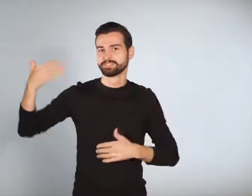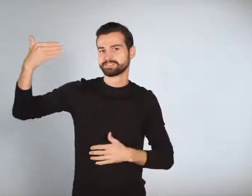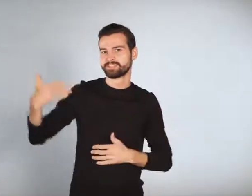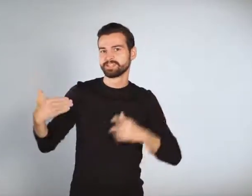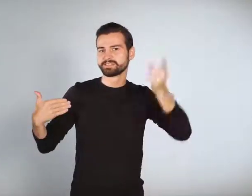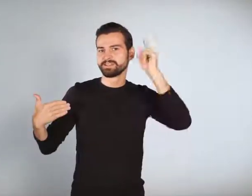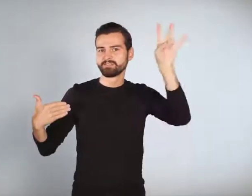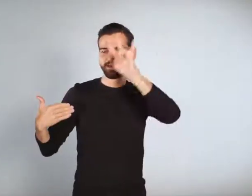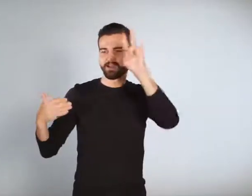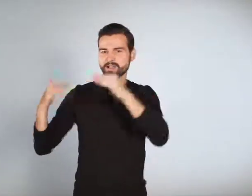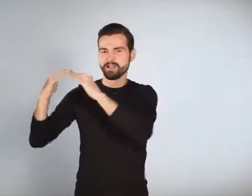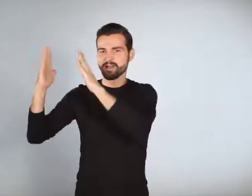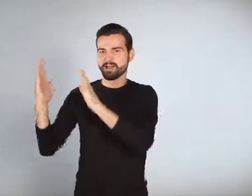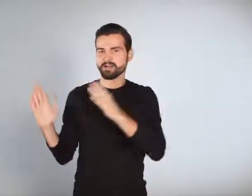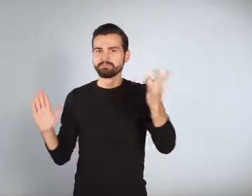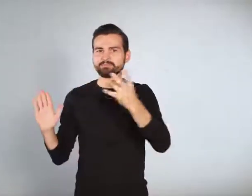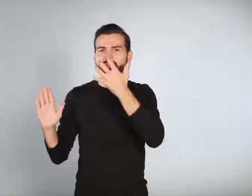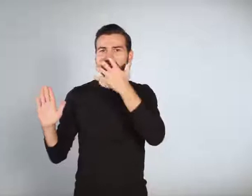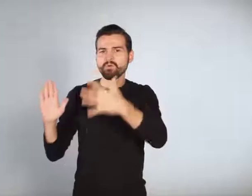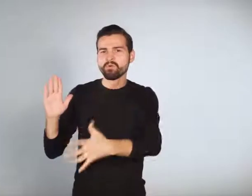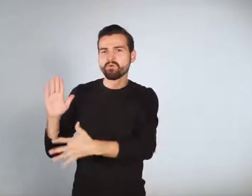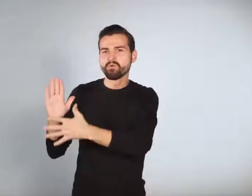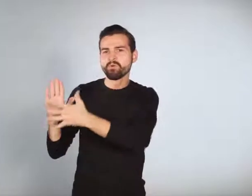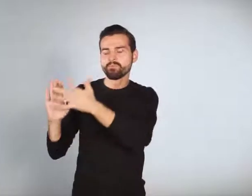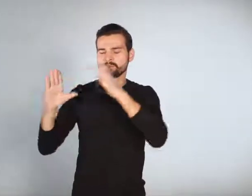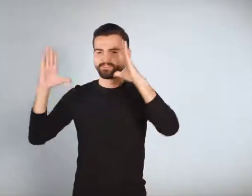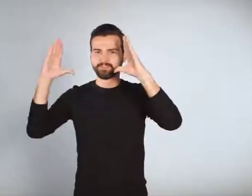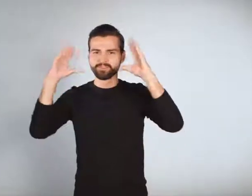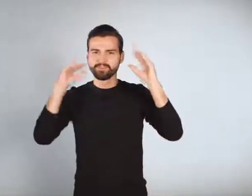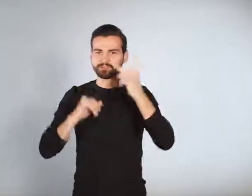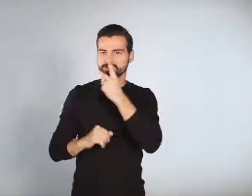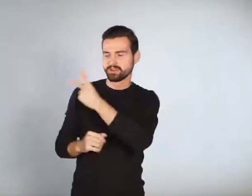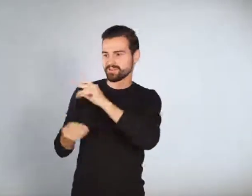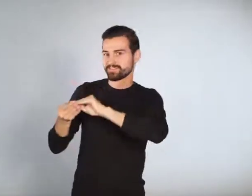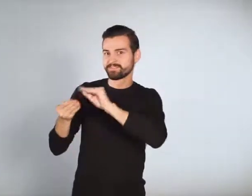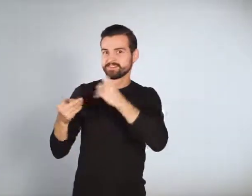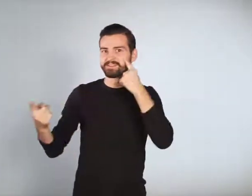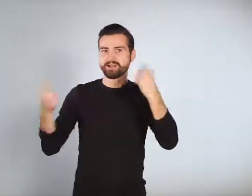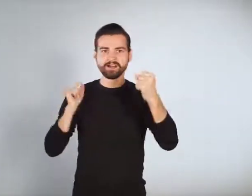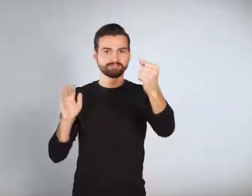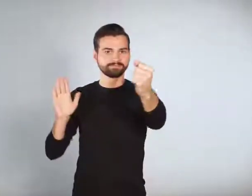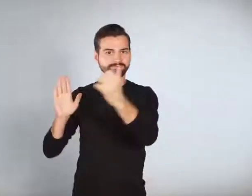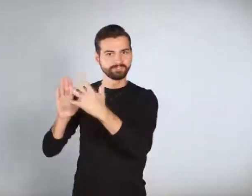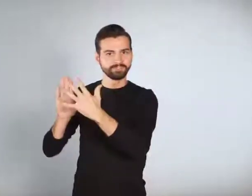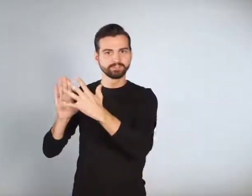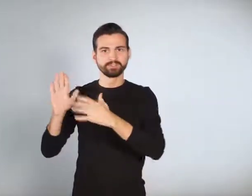Стены древнего храма согреты чуть угасающим к вечеру, но все еще ярким светом,